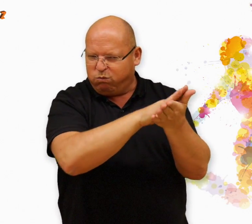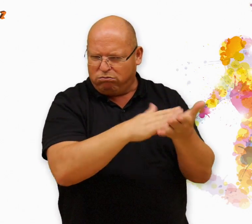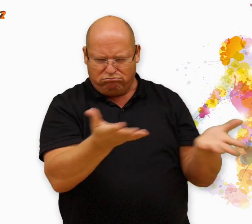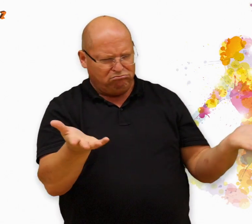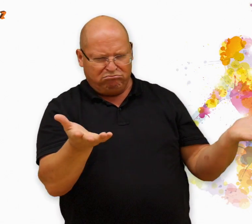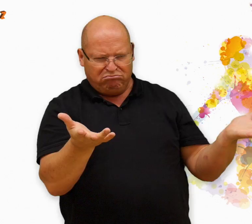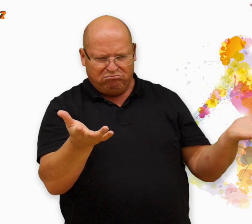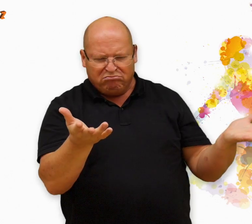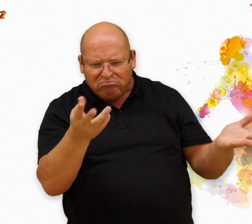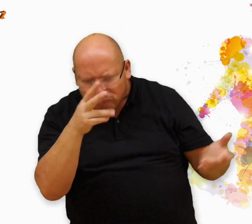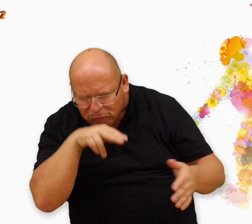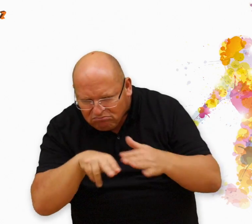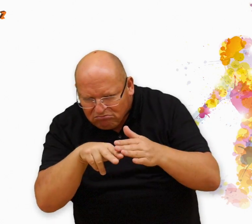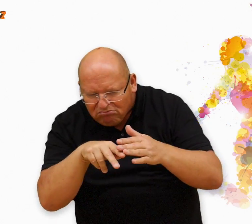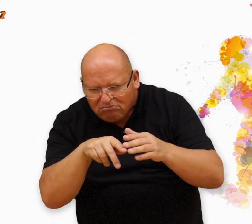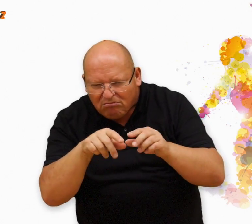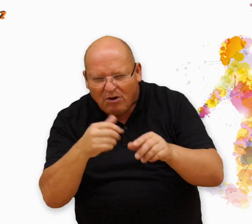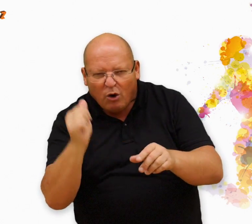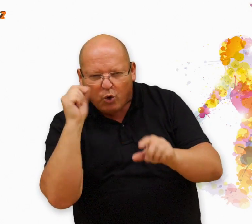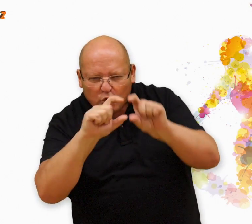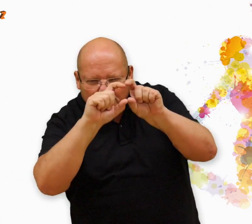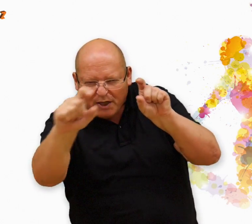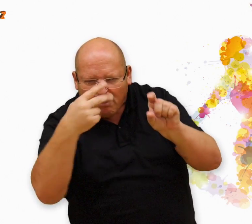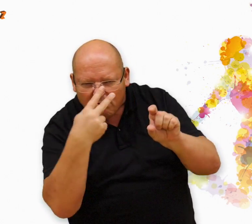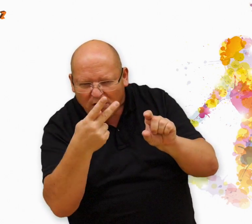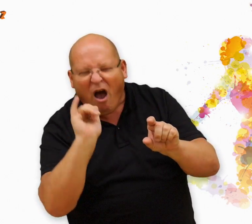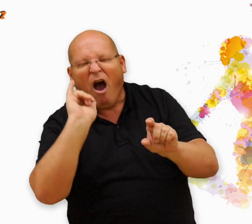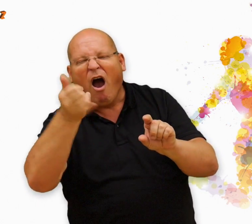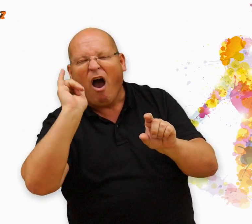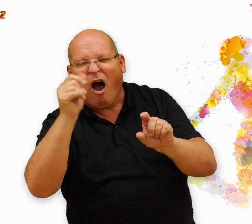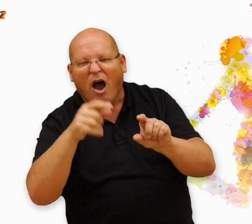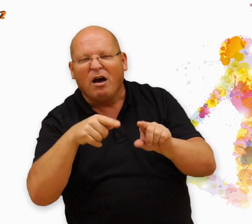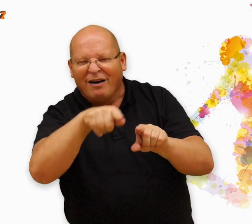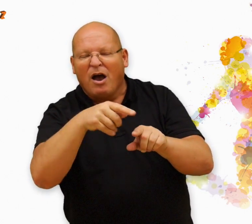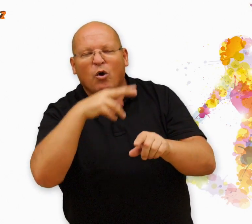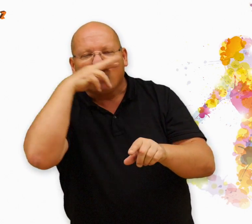und er sieht keine Bäume. Er denkt sich - komisch!? Er kniet sich hin, schaut bei ihr rein